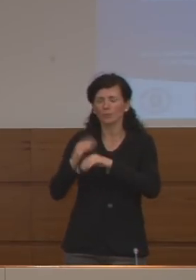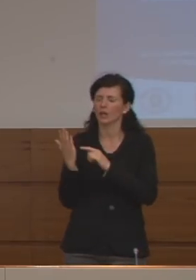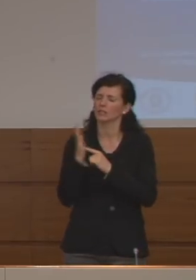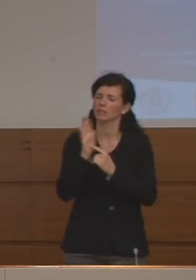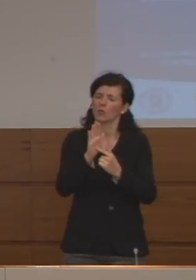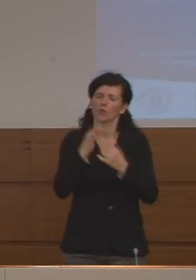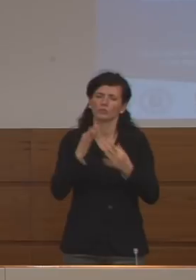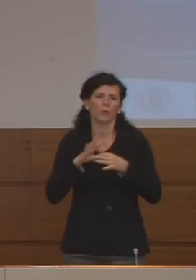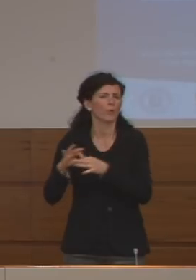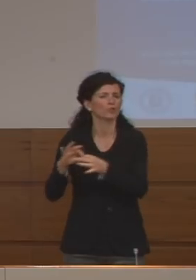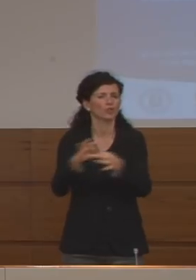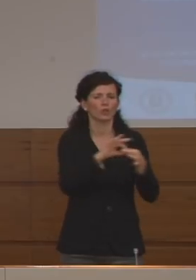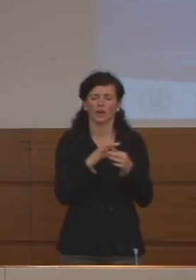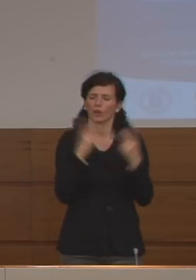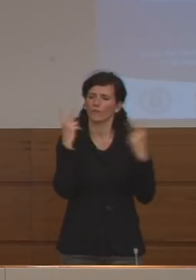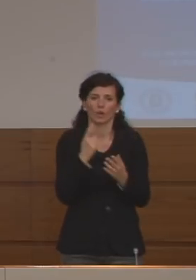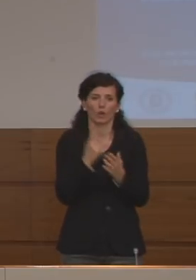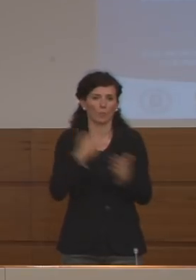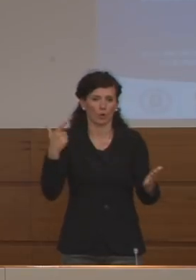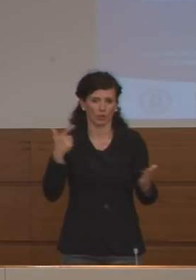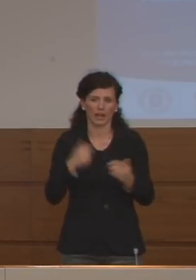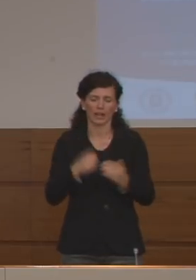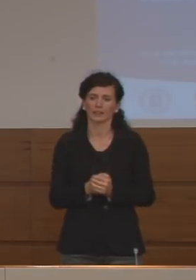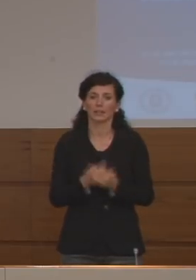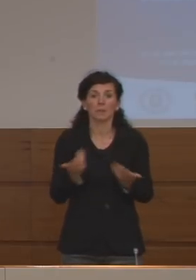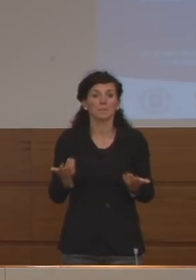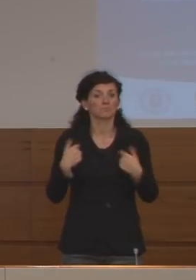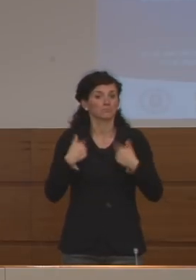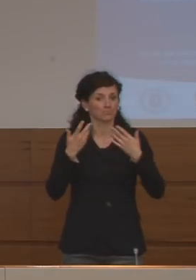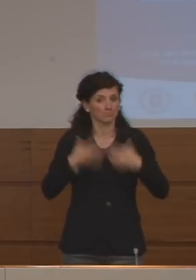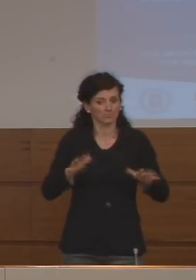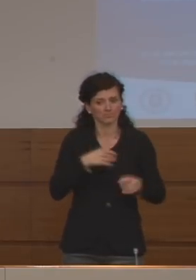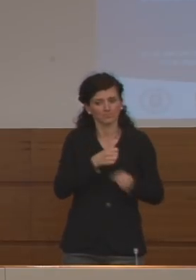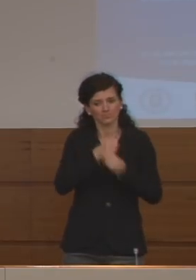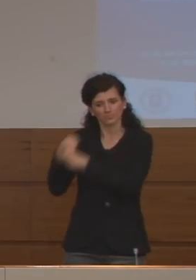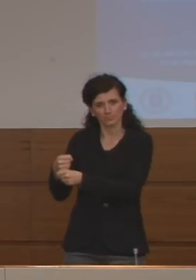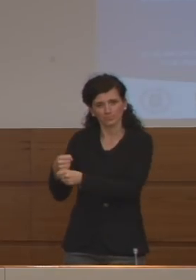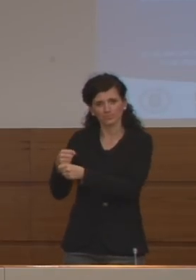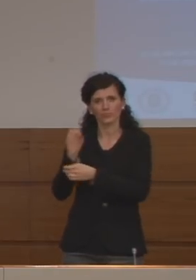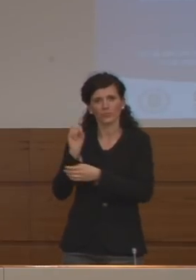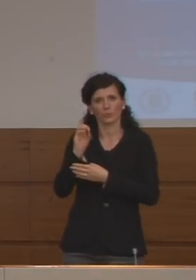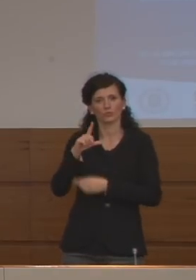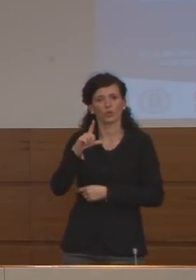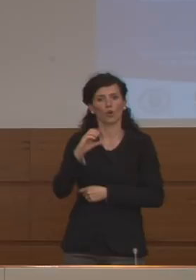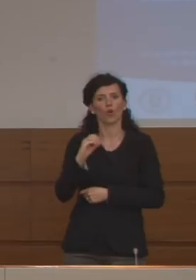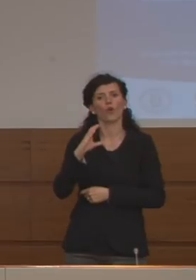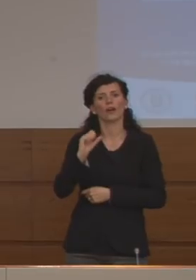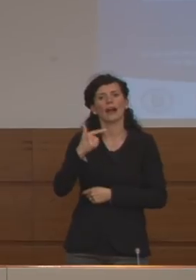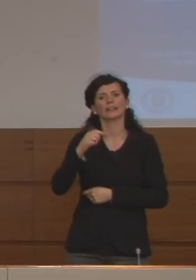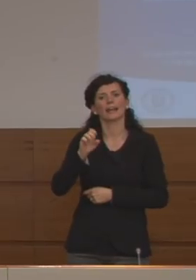Io mi fermerei qui darei la parola al Professore Locatelli. Prego Professore.